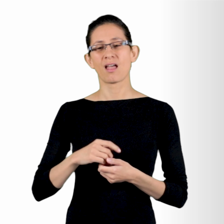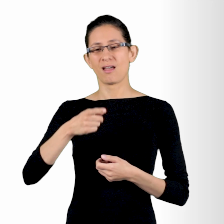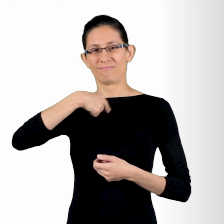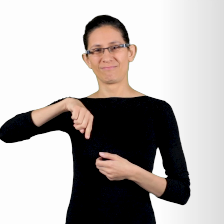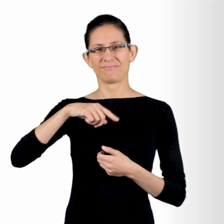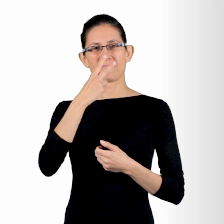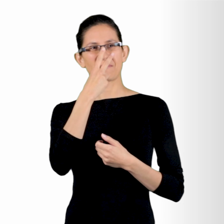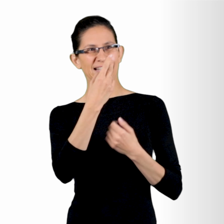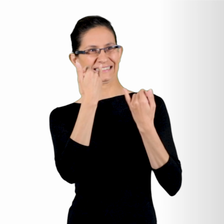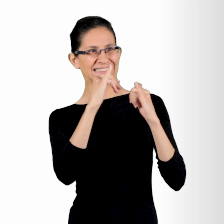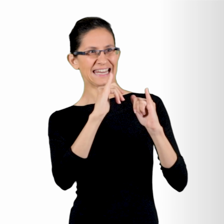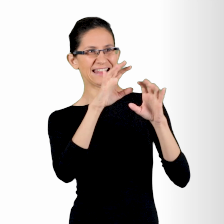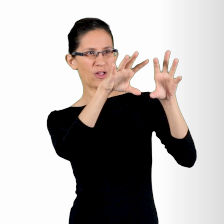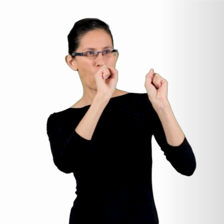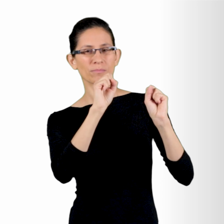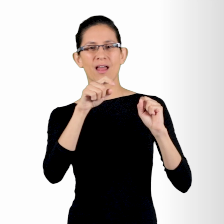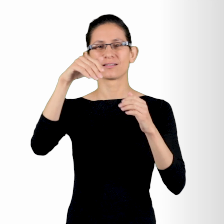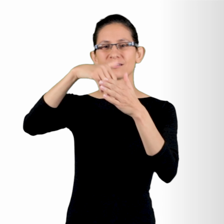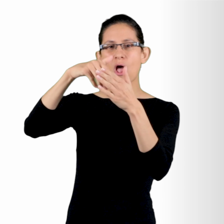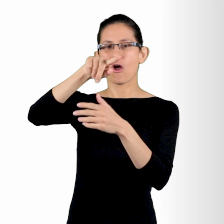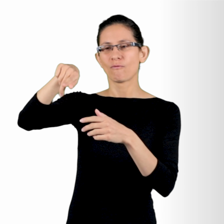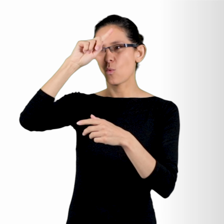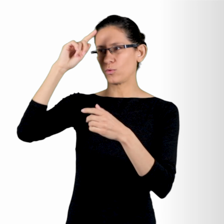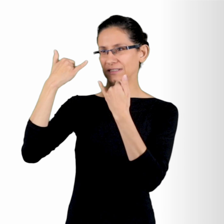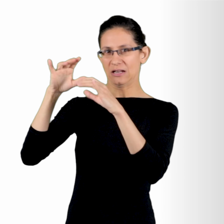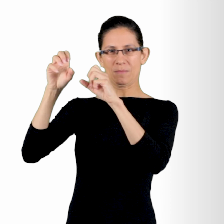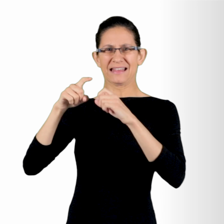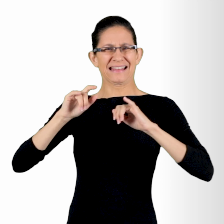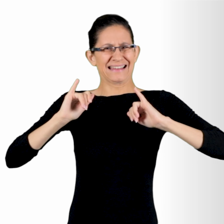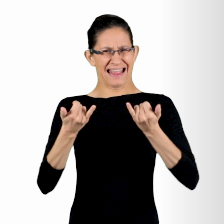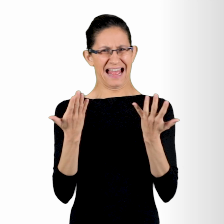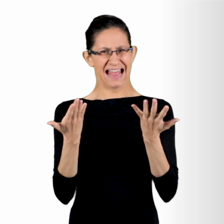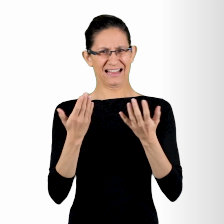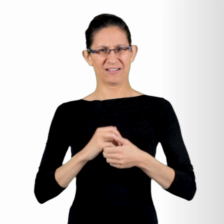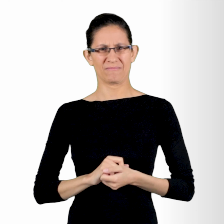Jak to się dzieje, że tak różnie odbieramy to jak zachowują się inni ludzie?